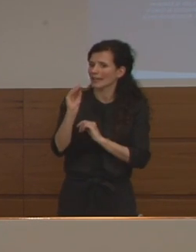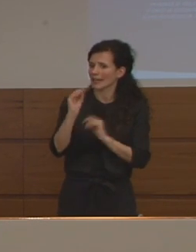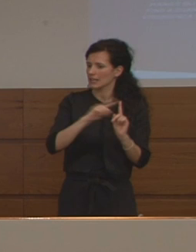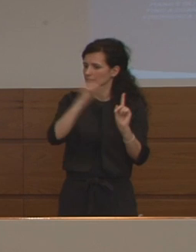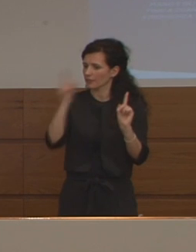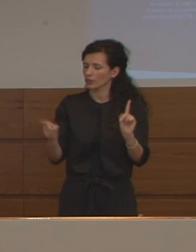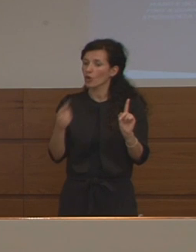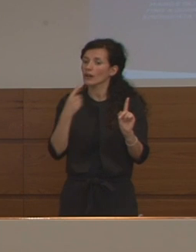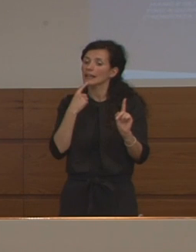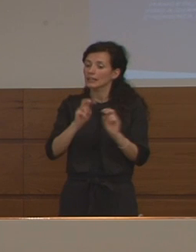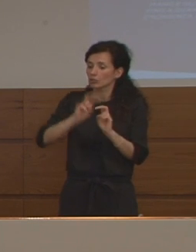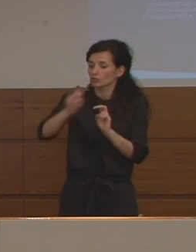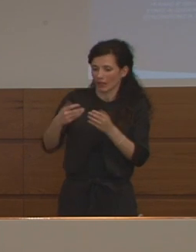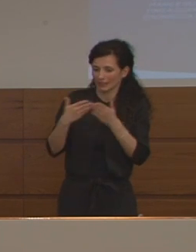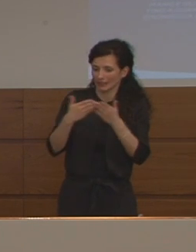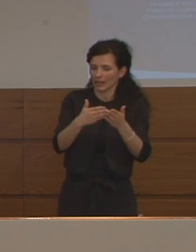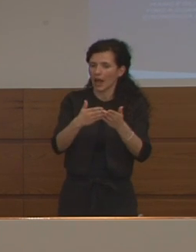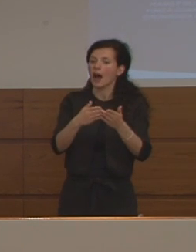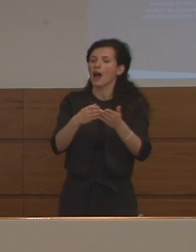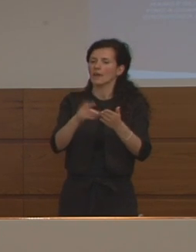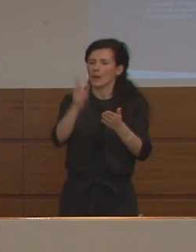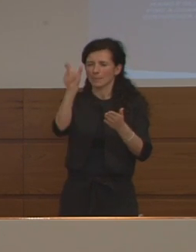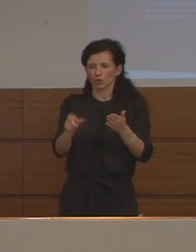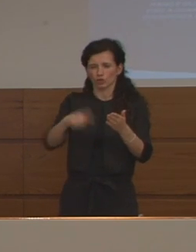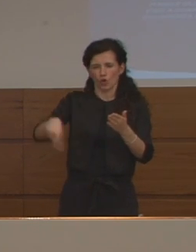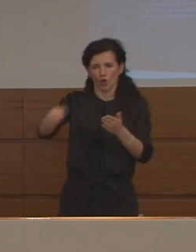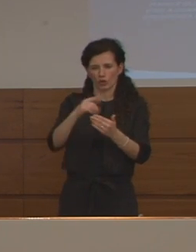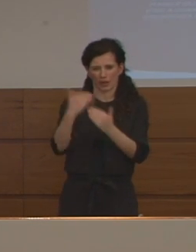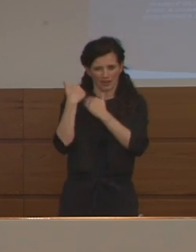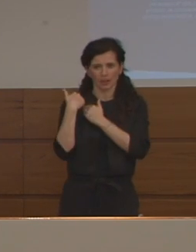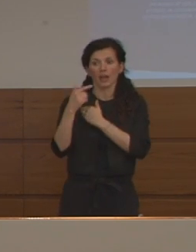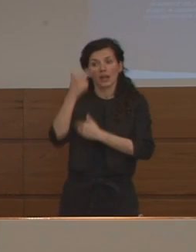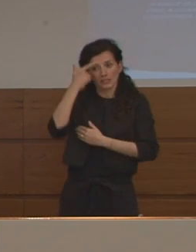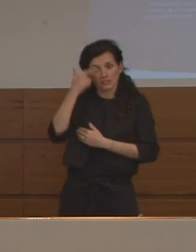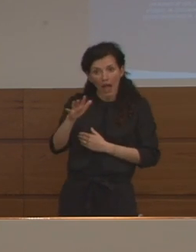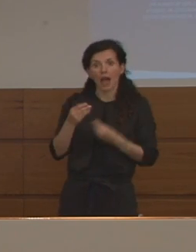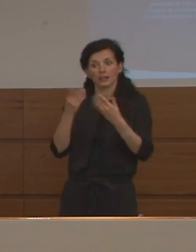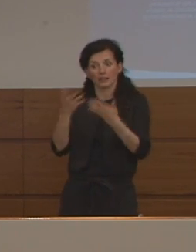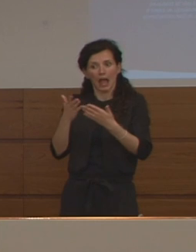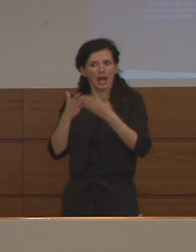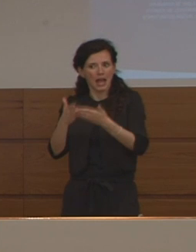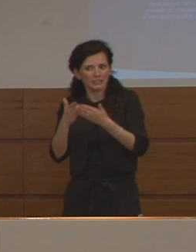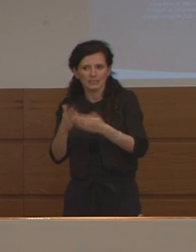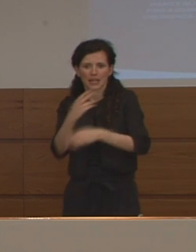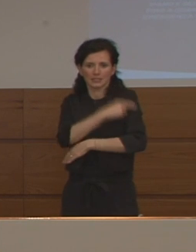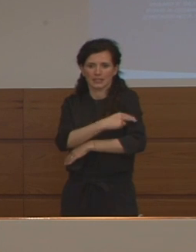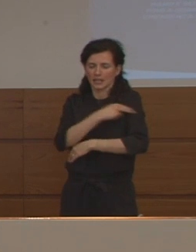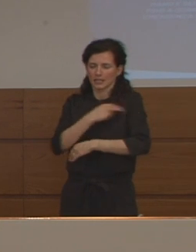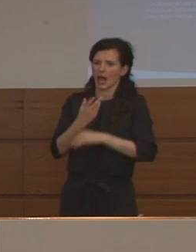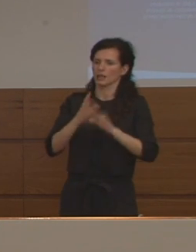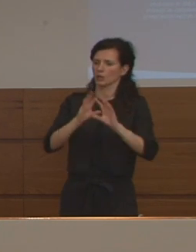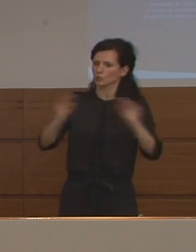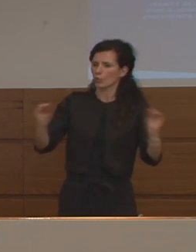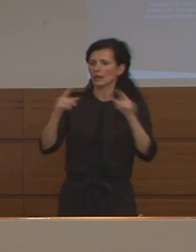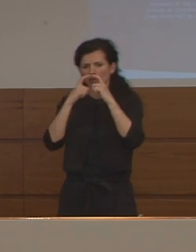a terra deve fare l'accoglienza, quindi mezzi sanitari, mascherine,